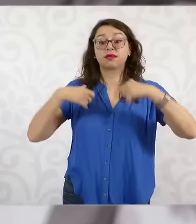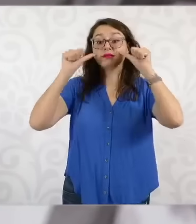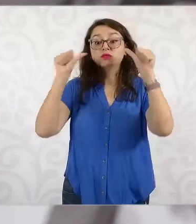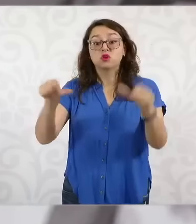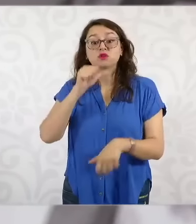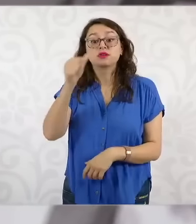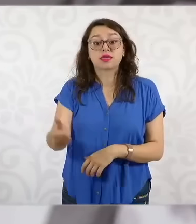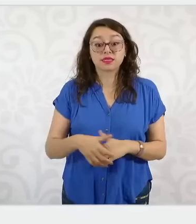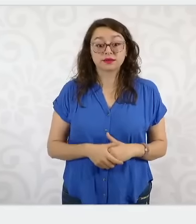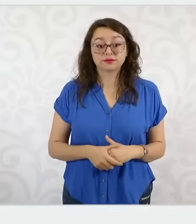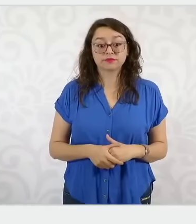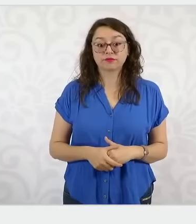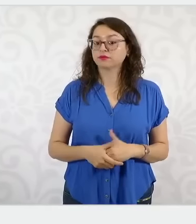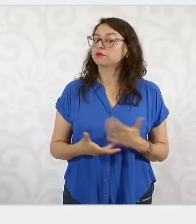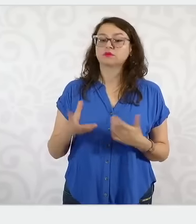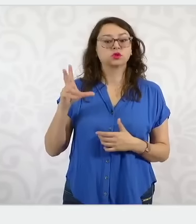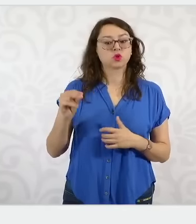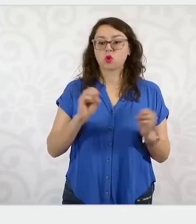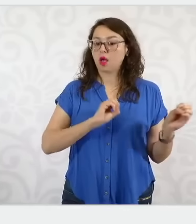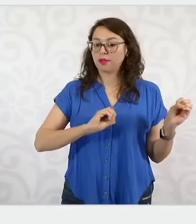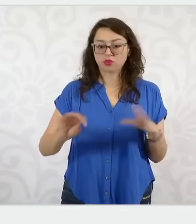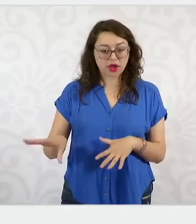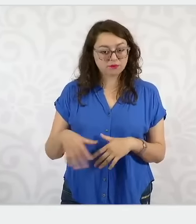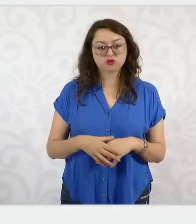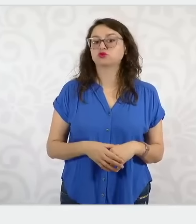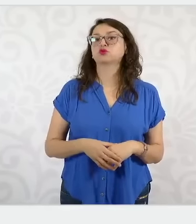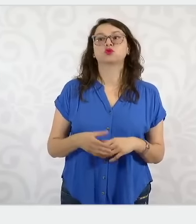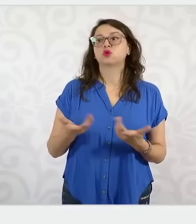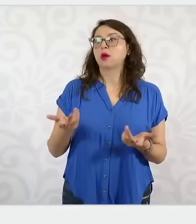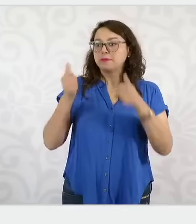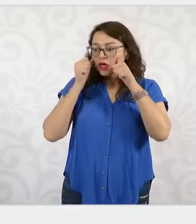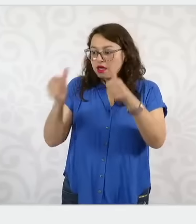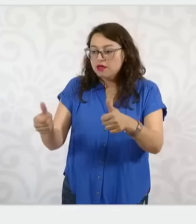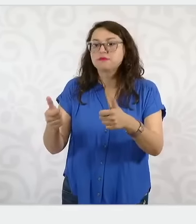Entonces no ni abandonamos a los jóvenes, ni abandonamos a la gente. Trabajamos por